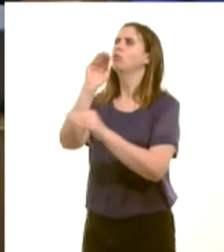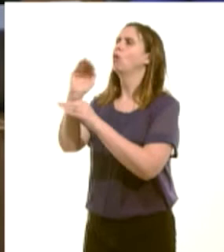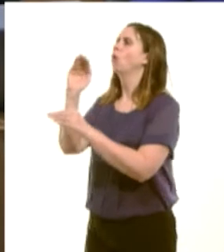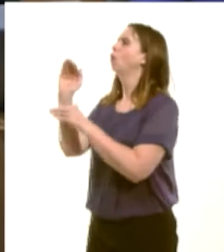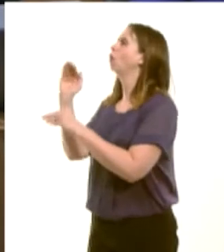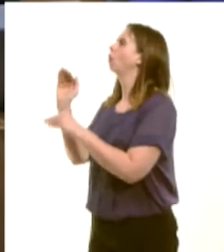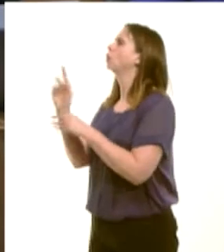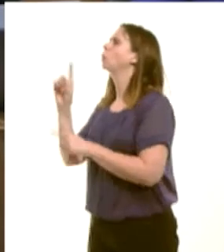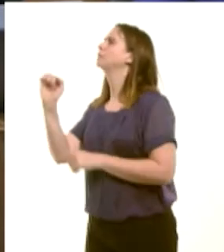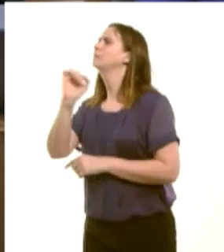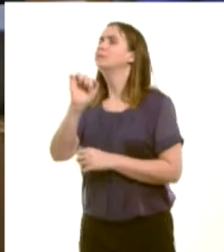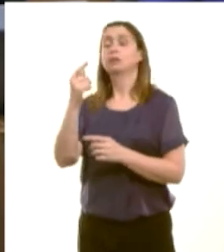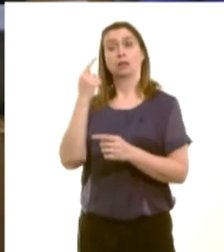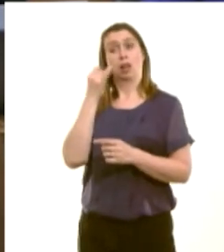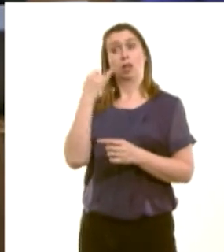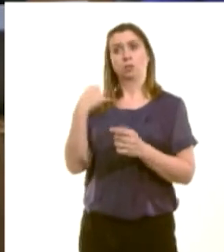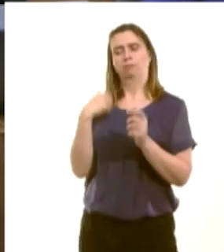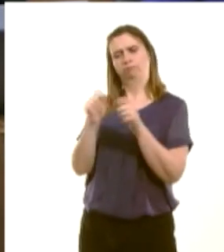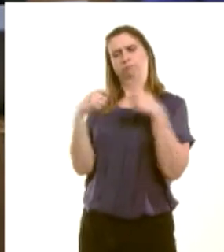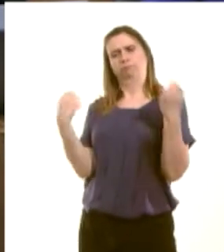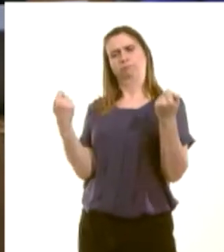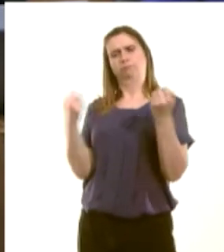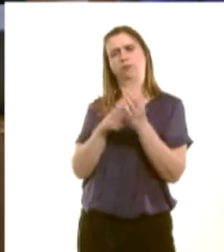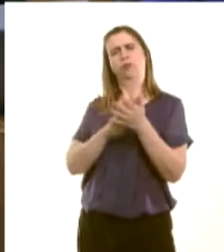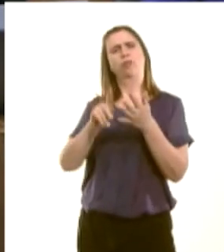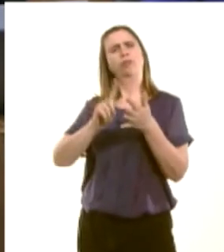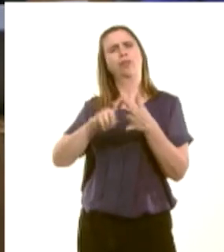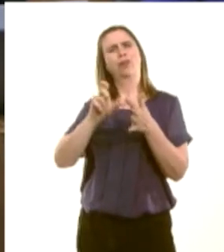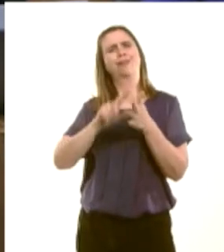ei wneud mewn gwledydd eraill. Roeddwn yn darllen erthygl yn ëThe Economistí yr wythnos